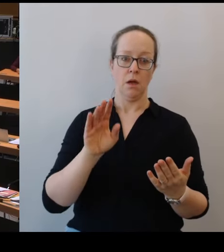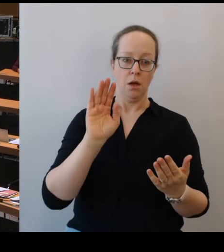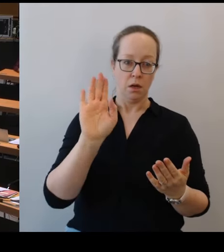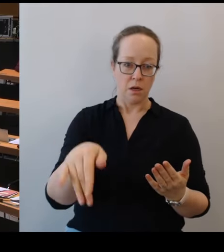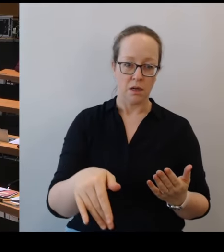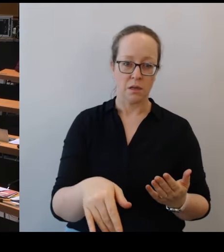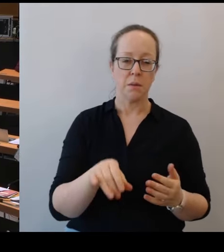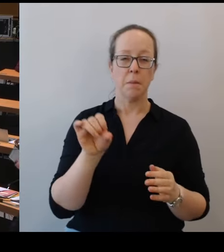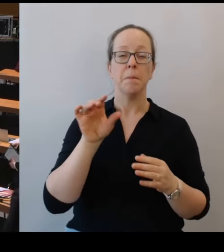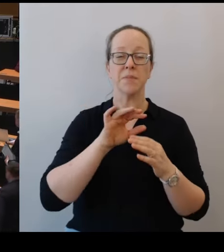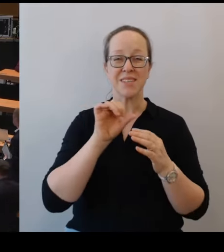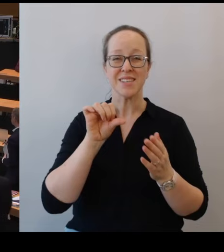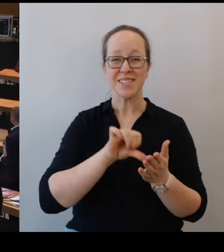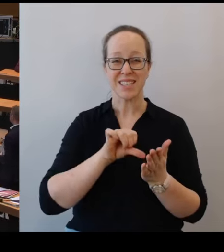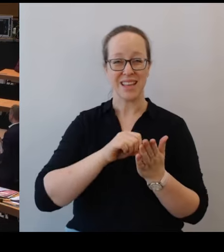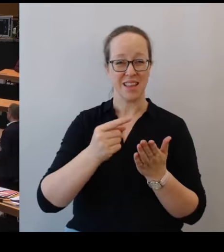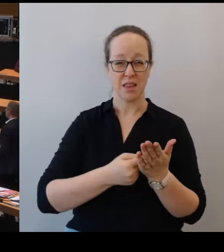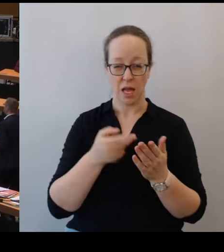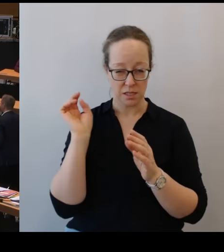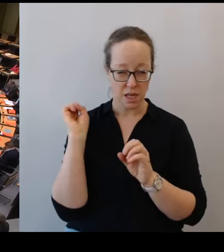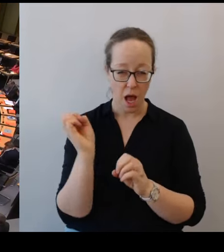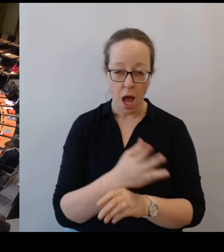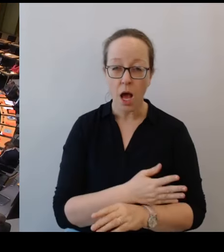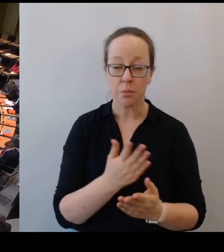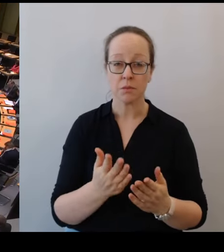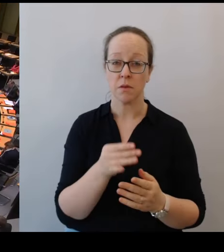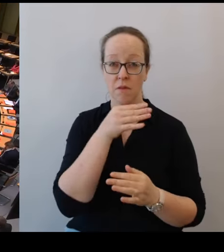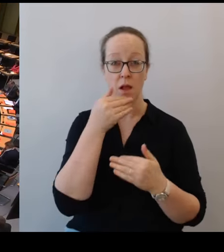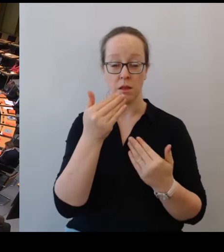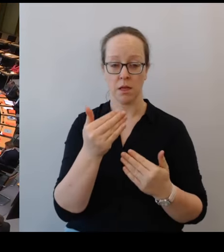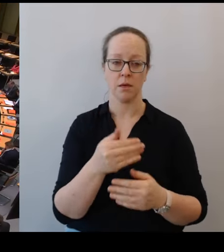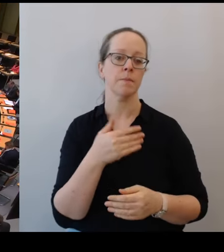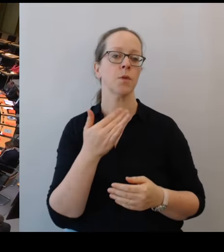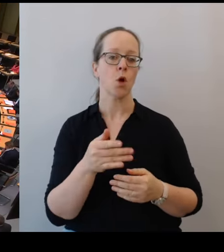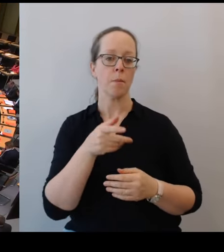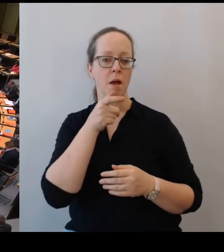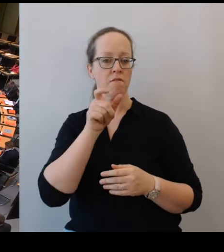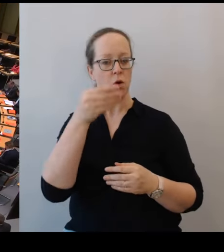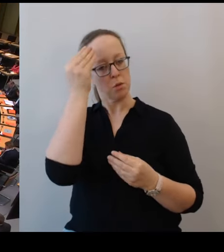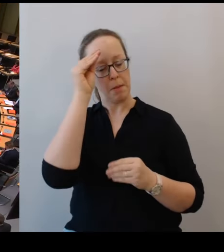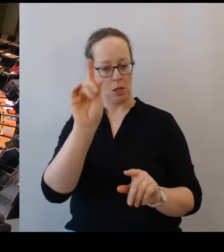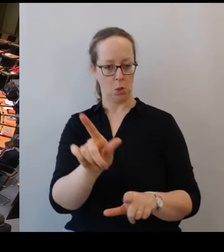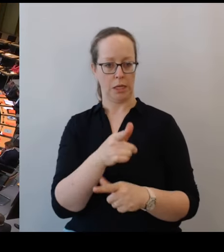(Rednerwechsel) Weitere Wortmeldungen liegen nicht vor. Ich habe die Gesetzesvorlage vorab an den Ausschuss für Wirtschaft, Energie